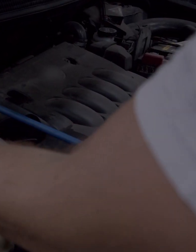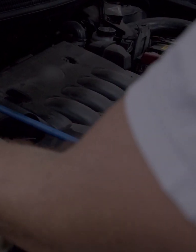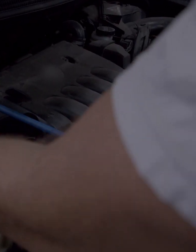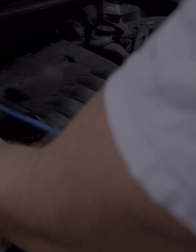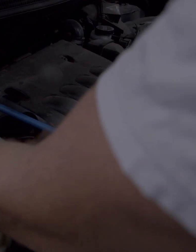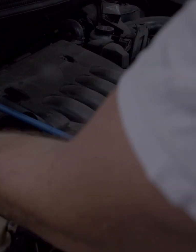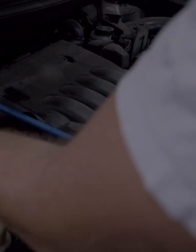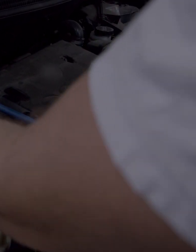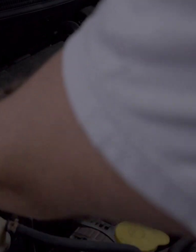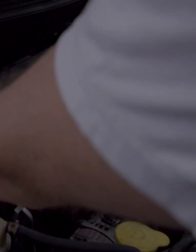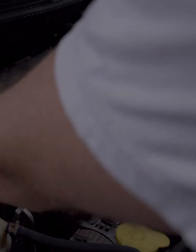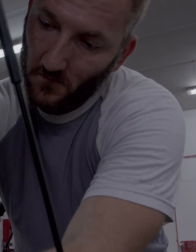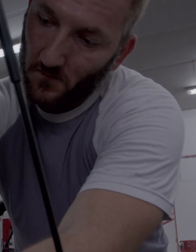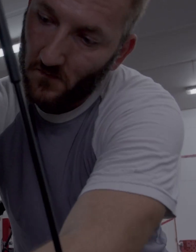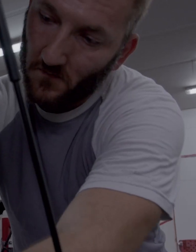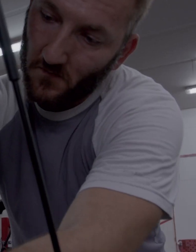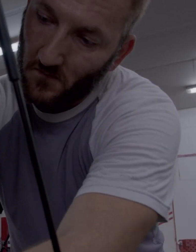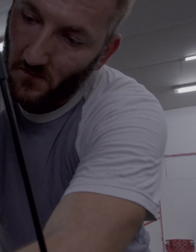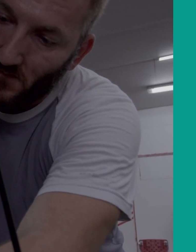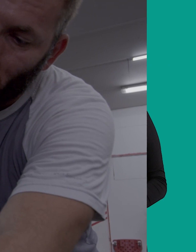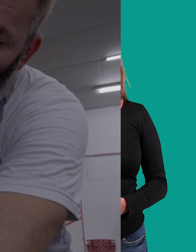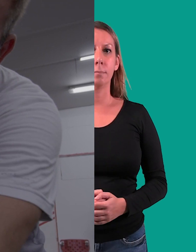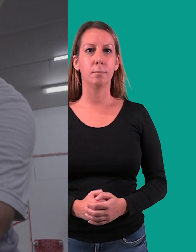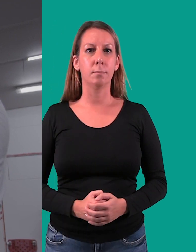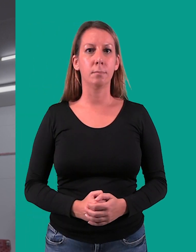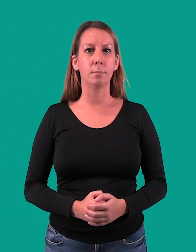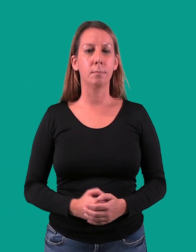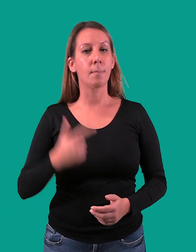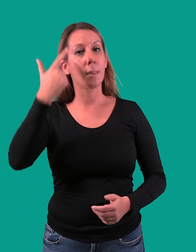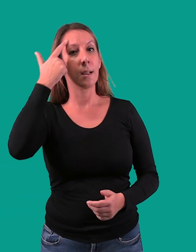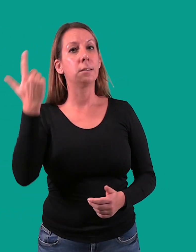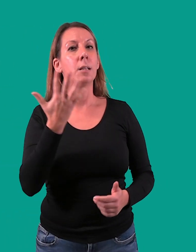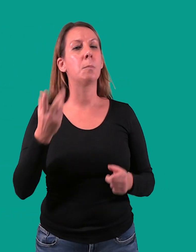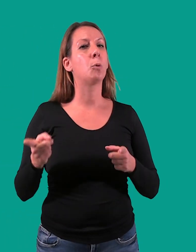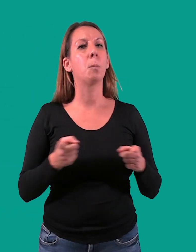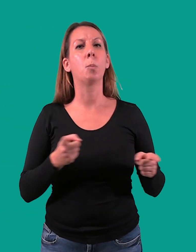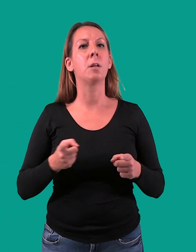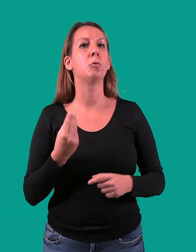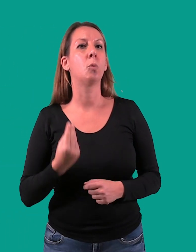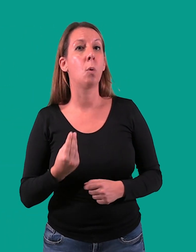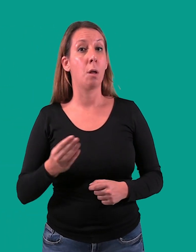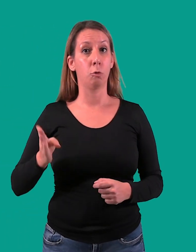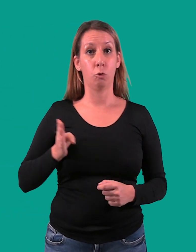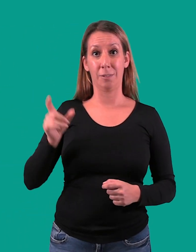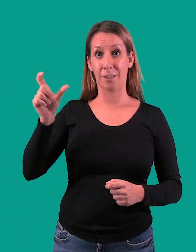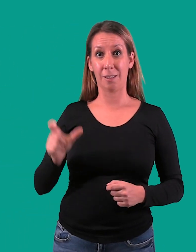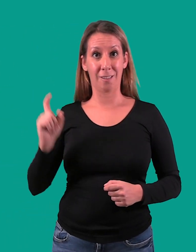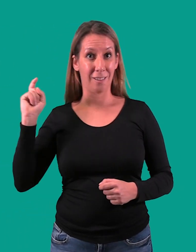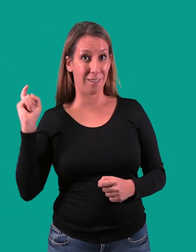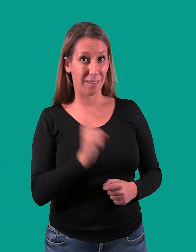Ad esempio, il cliente voleva cambiare gli pneumatici con quelli invernali. Patrik le mostrerà la procedura di smontaggio.